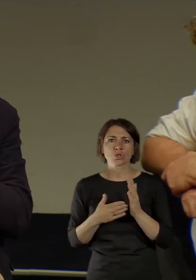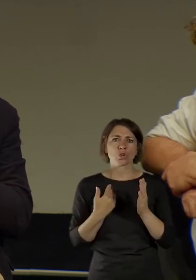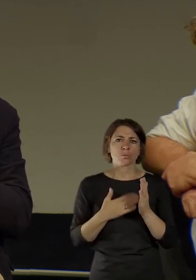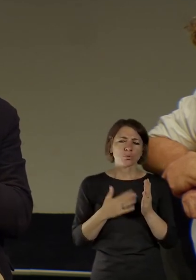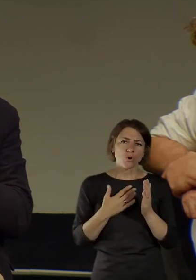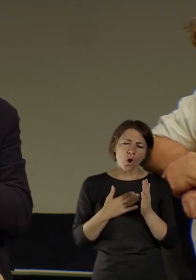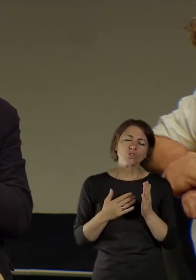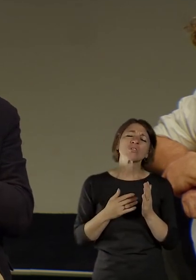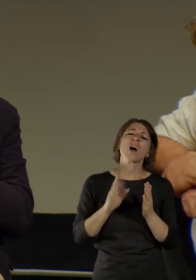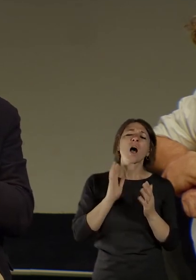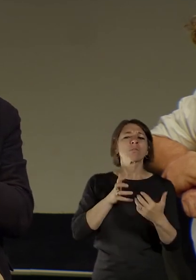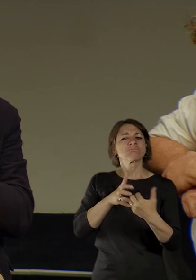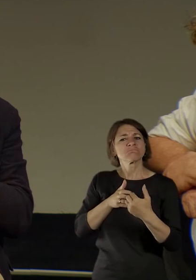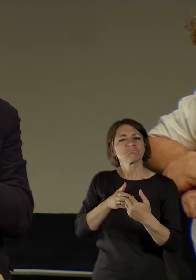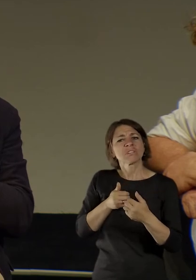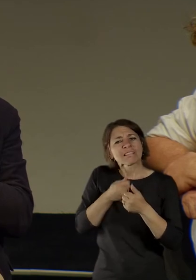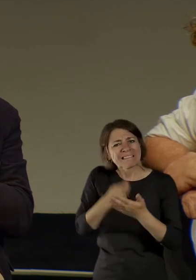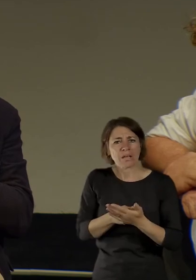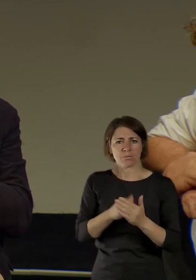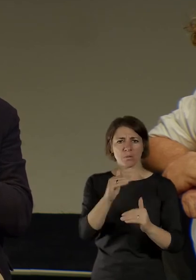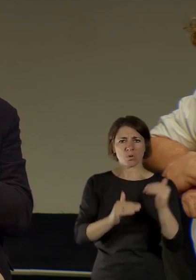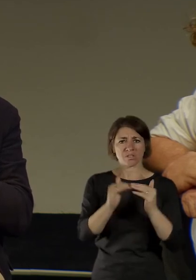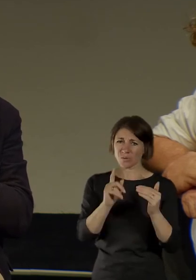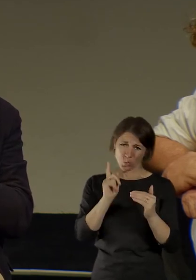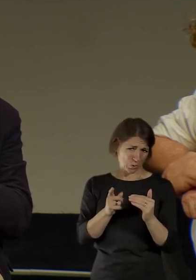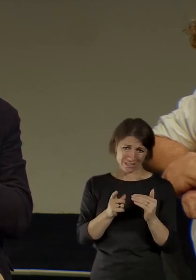které se v Praze nacházejí. Protože totiž musím respektovat sousední objekty